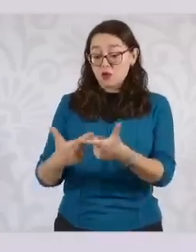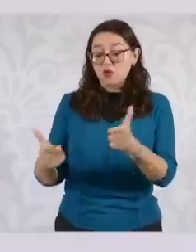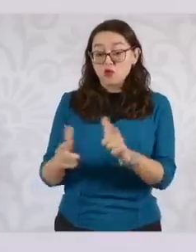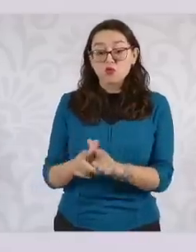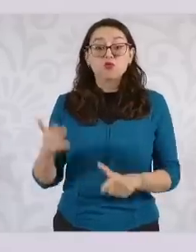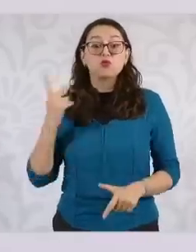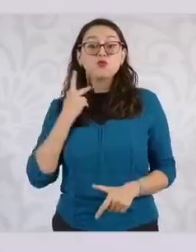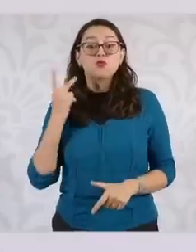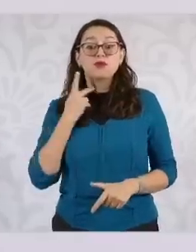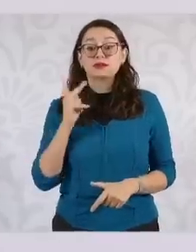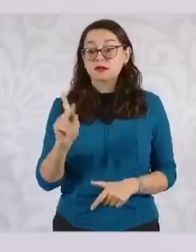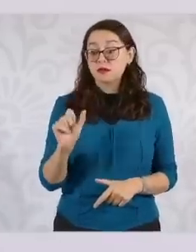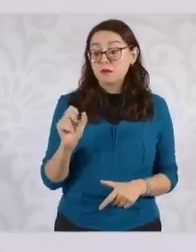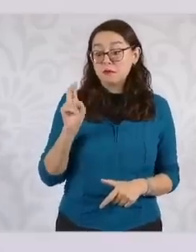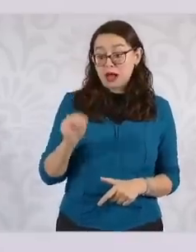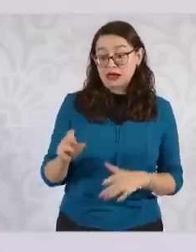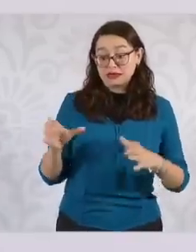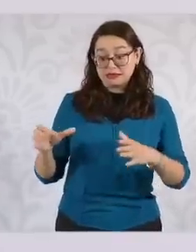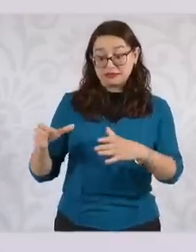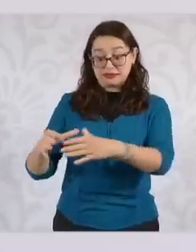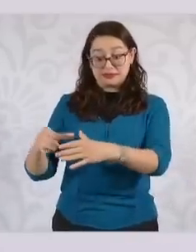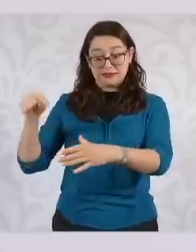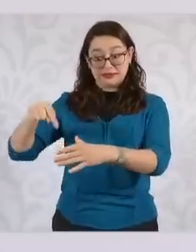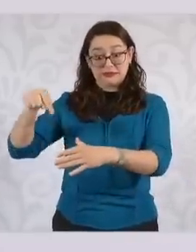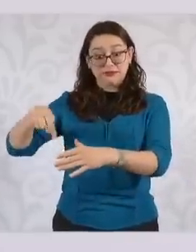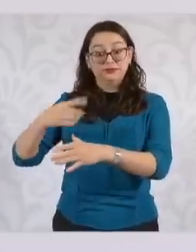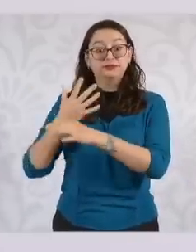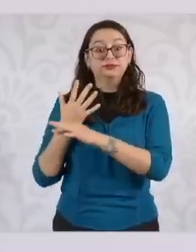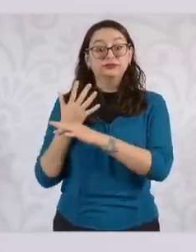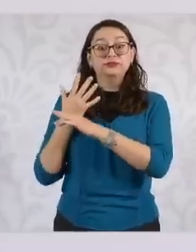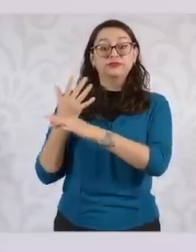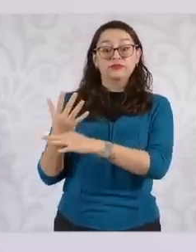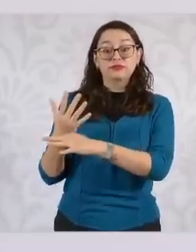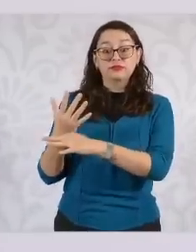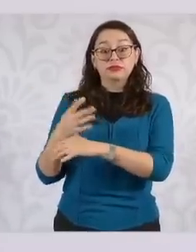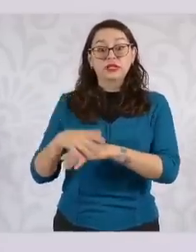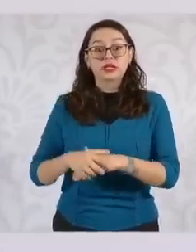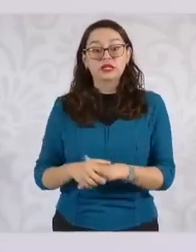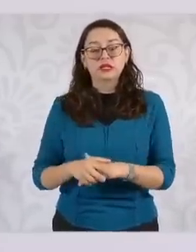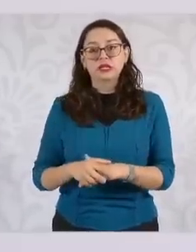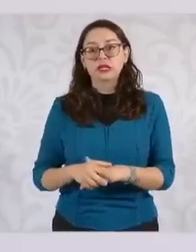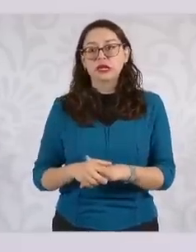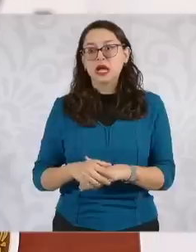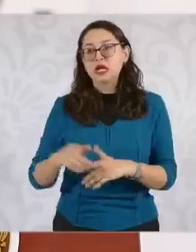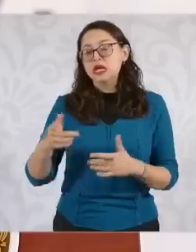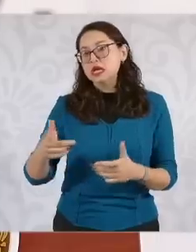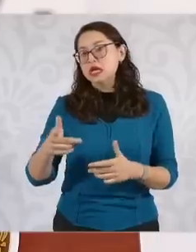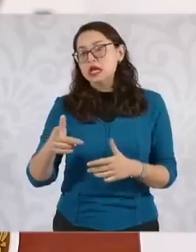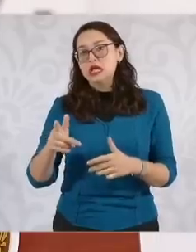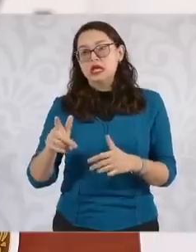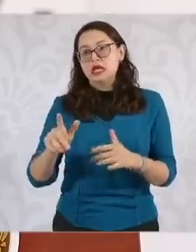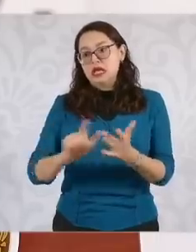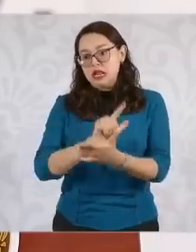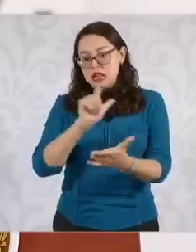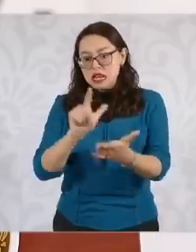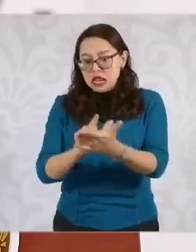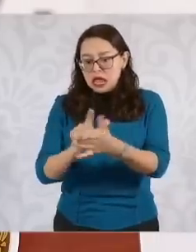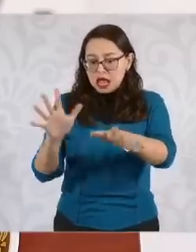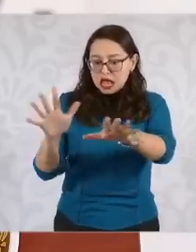delito de eh crimen organizado como terrorismo que justamente lo que busca es